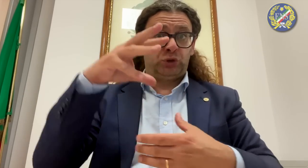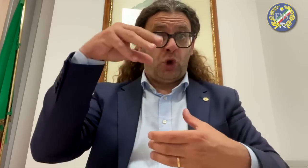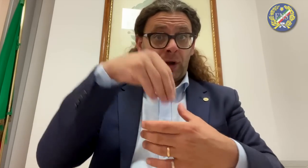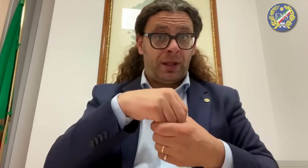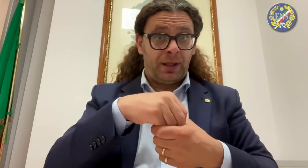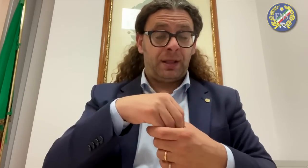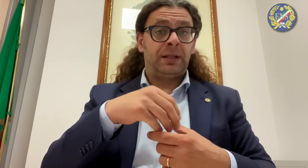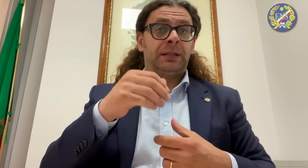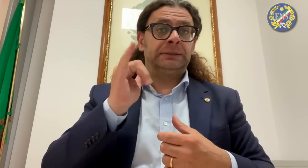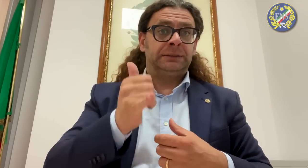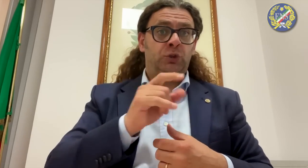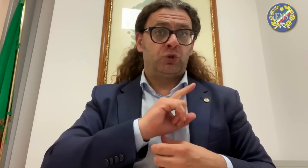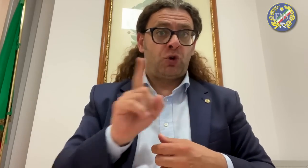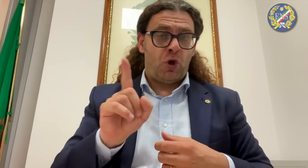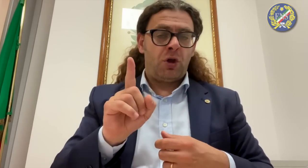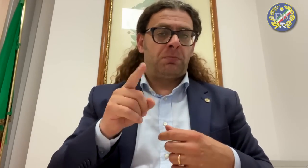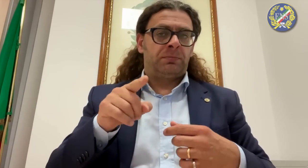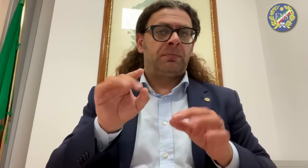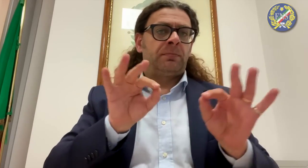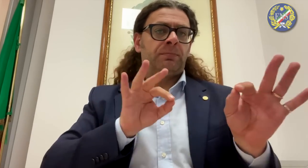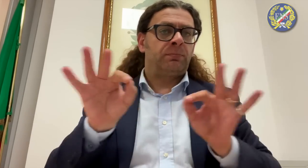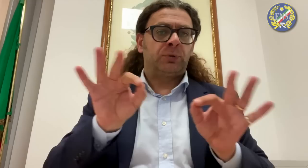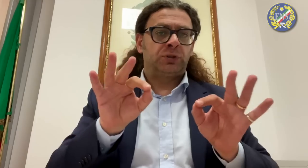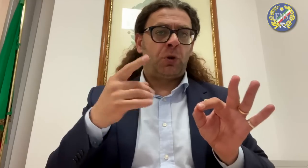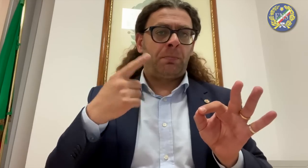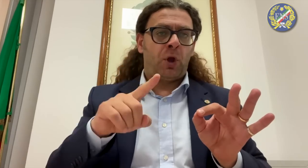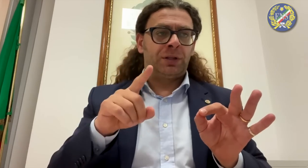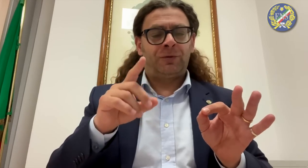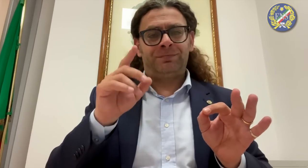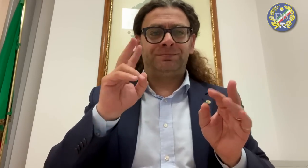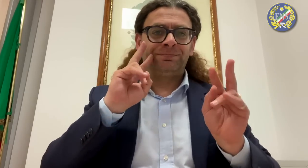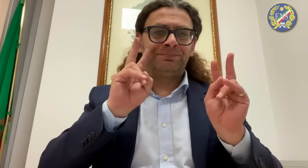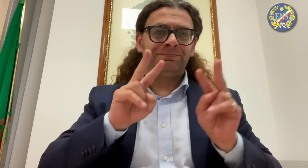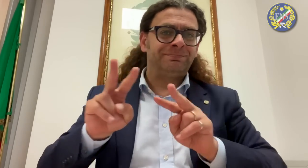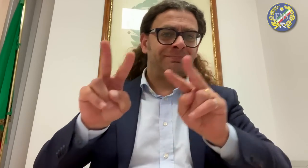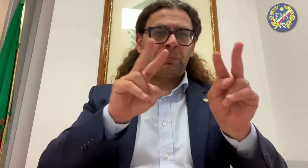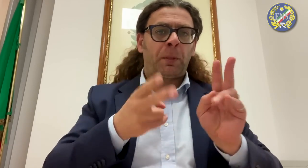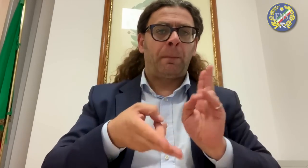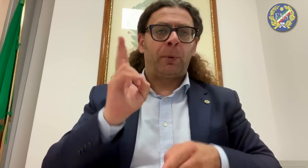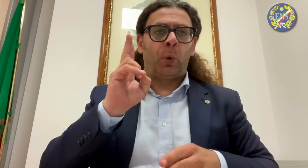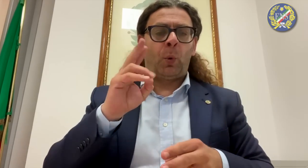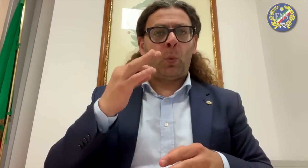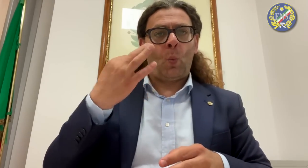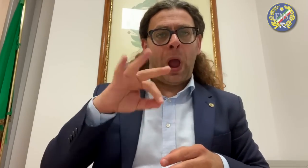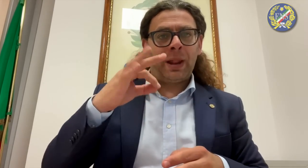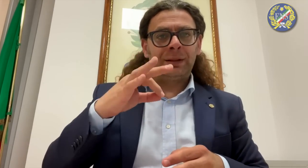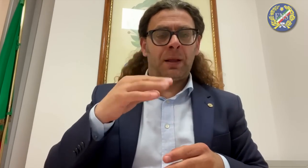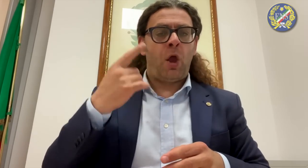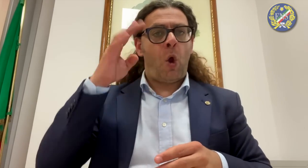meno l'internalizzazione degli Assistenti. È una posizione da definire perché bisogna tenere in considerazione il fine ultimo: garantire